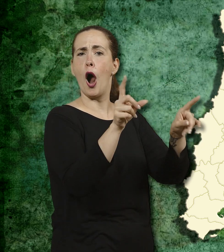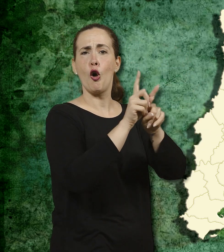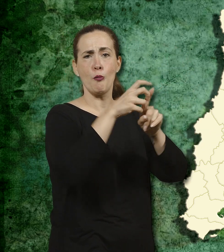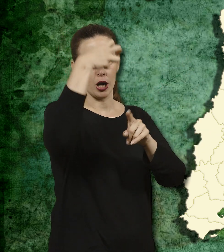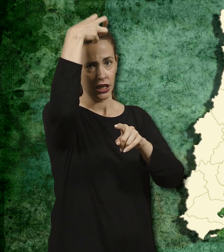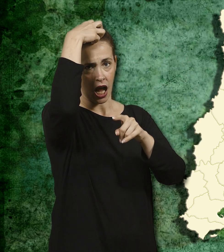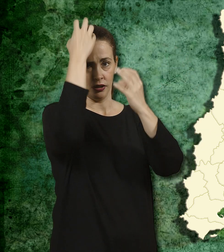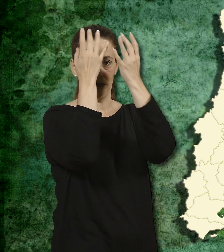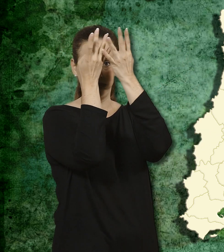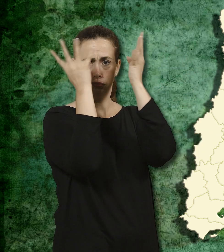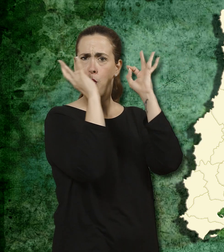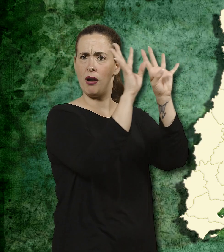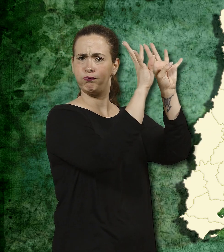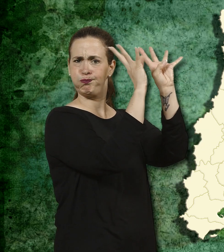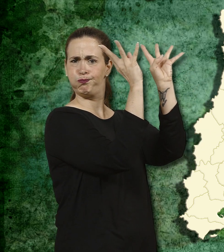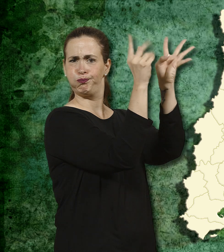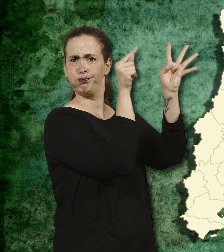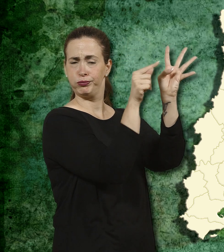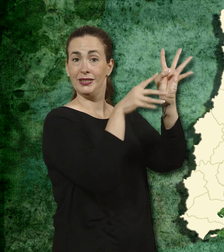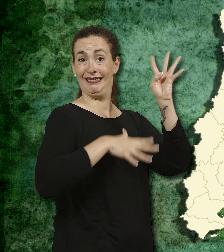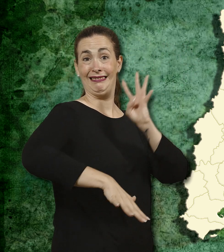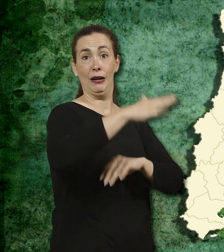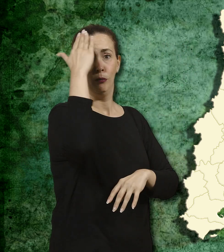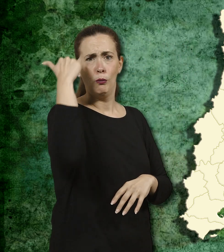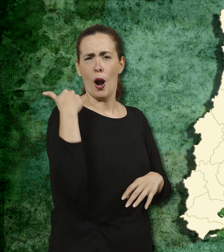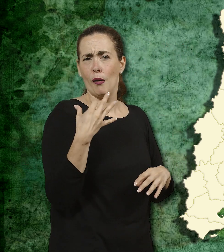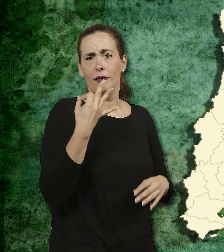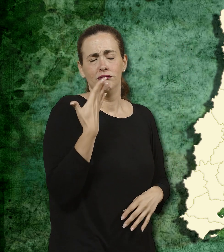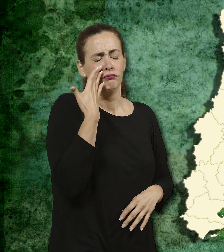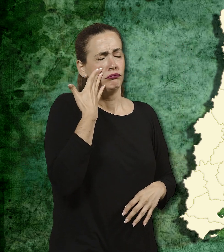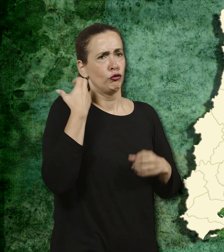sobre la qual s'ubica el poble, el Catllar és una localitat orgullosa